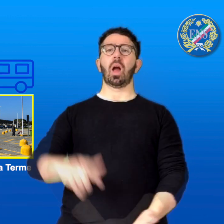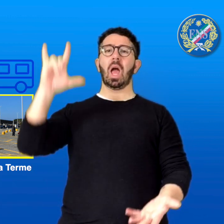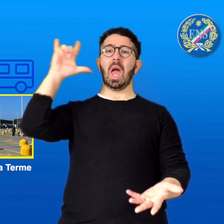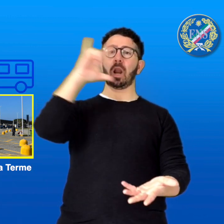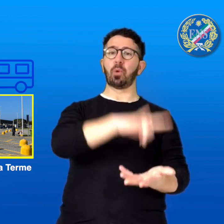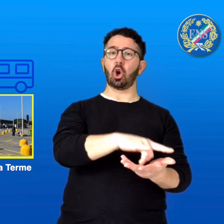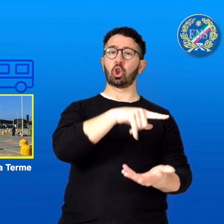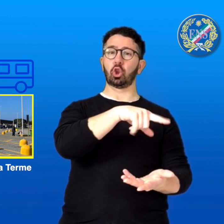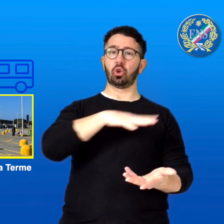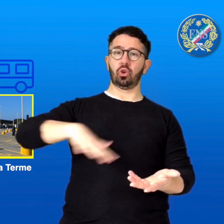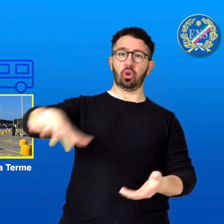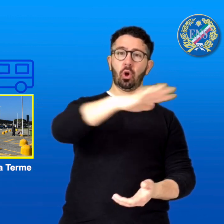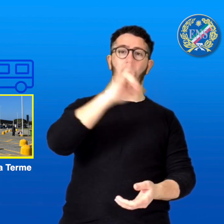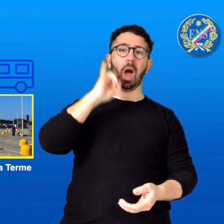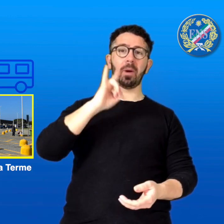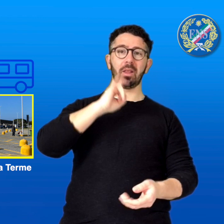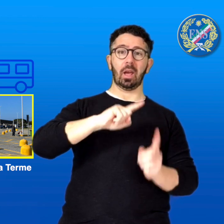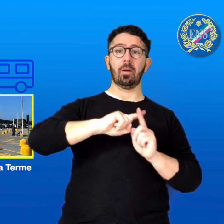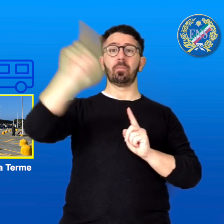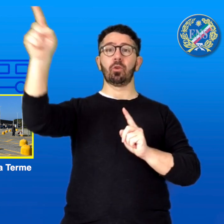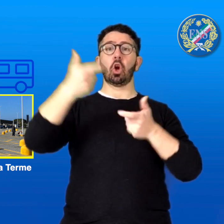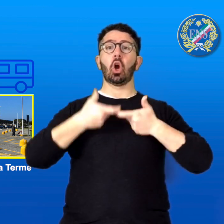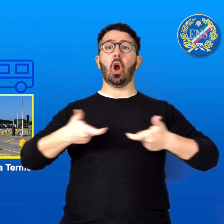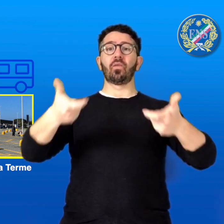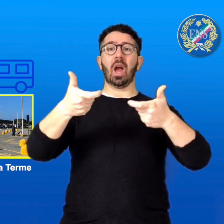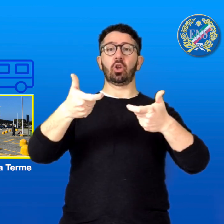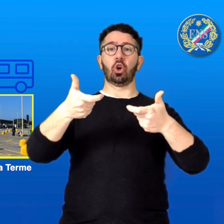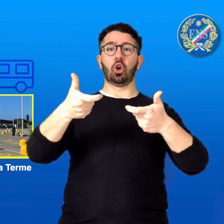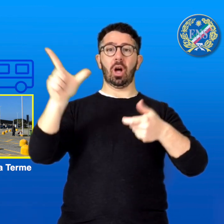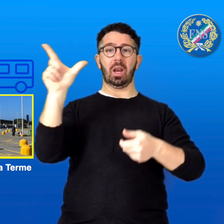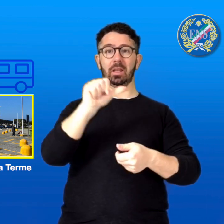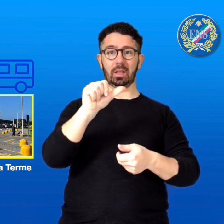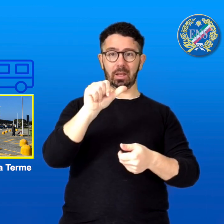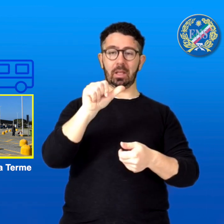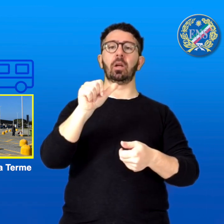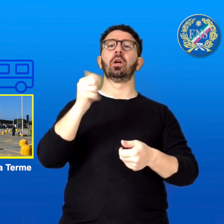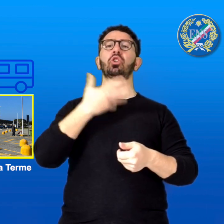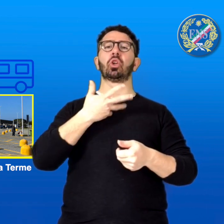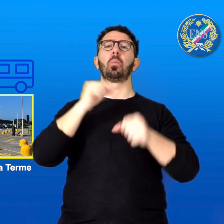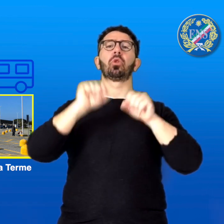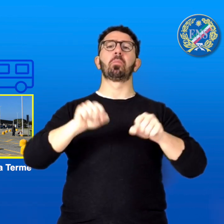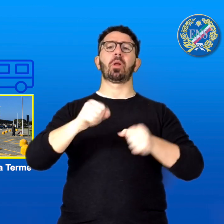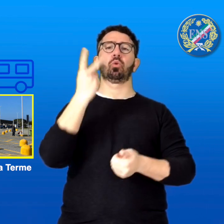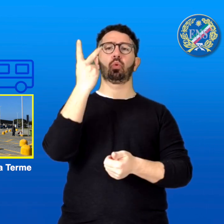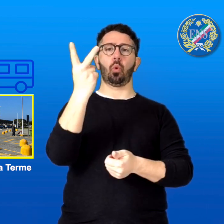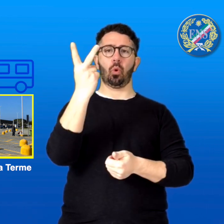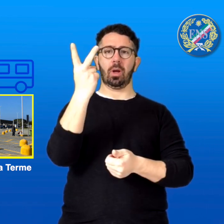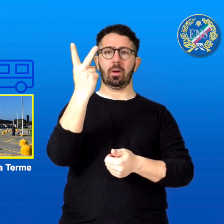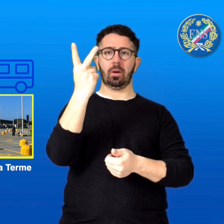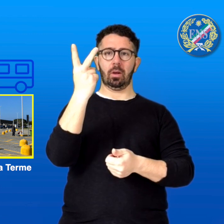Per raggiungere la sede del convegno LIS dall'aeroporto di Lamezia Terme ci sono due possibilità: